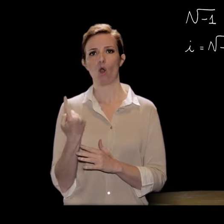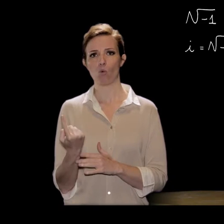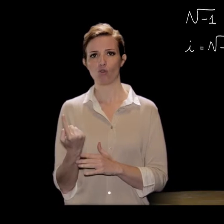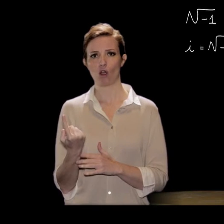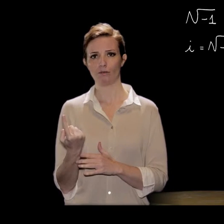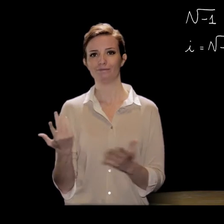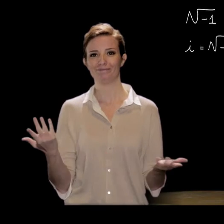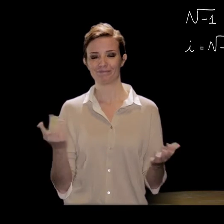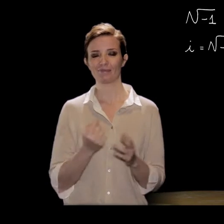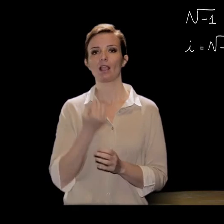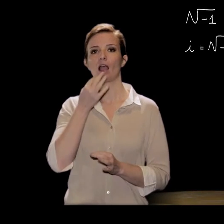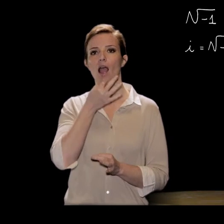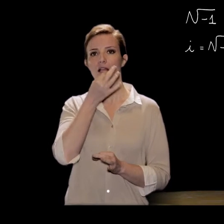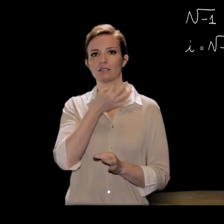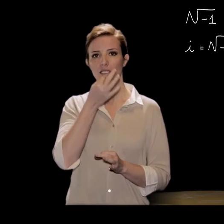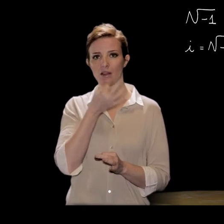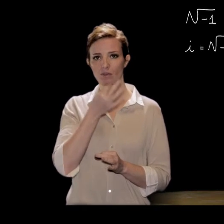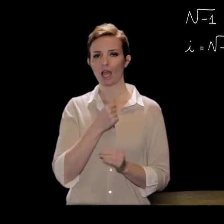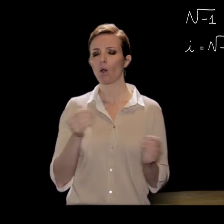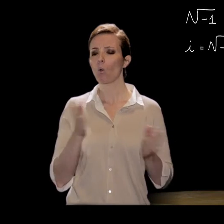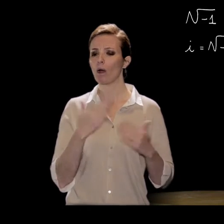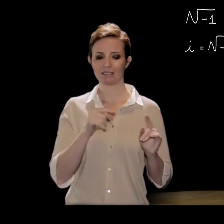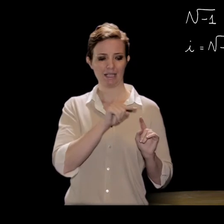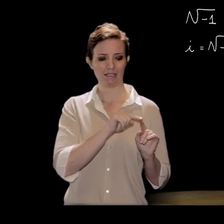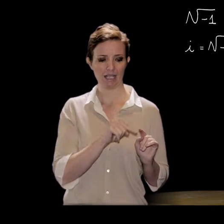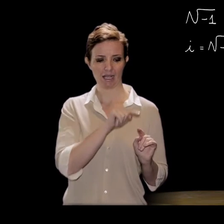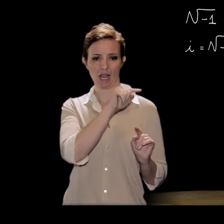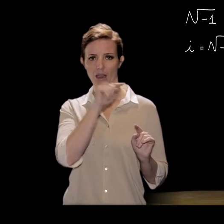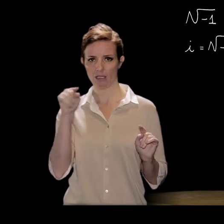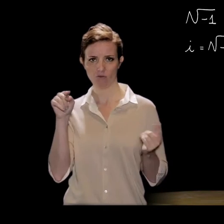Quindi ogni radice quadrata di numeri reali negativi